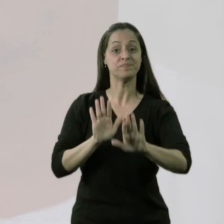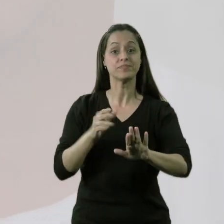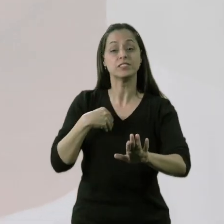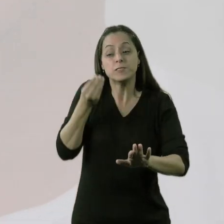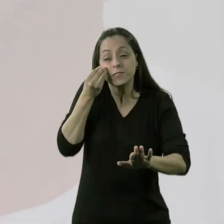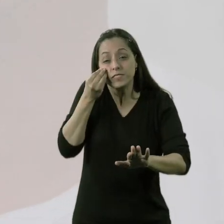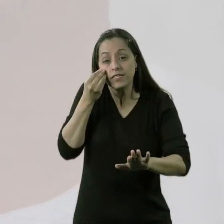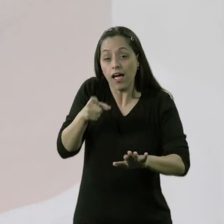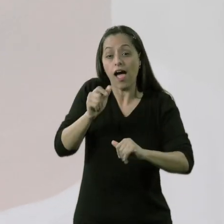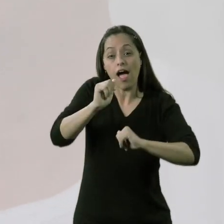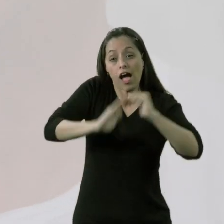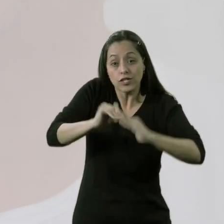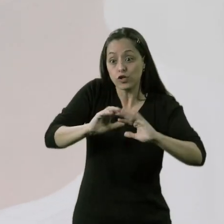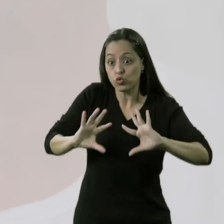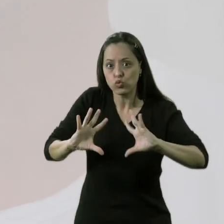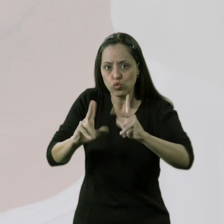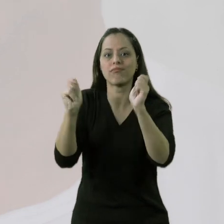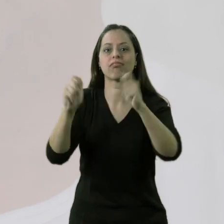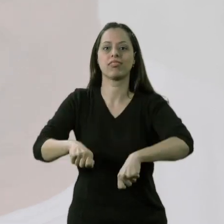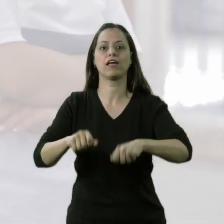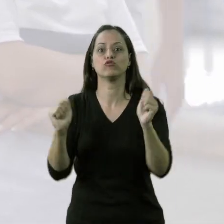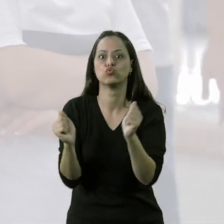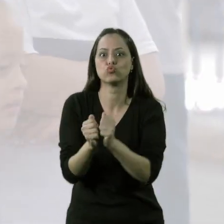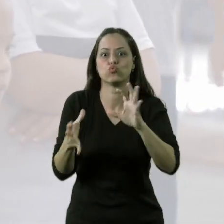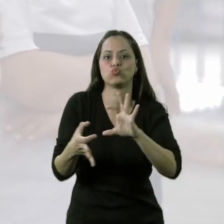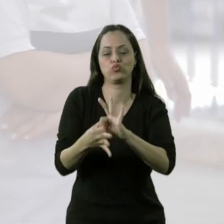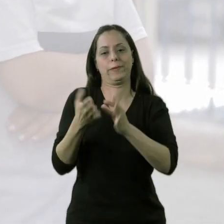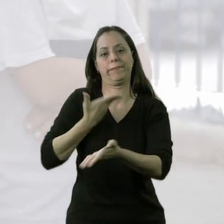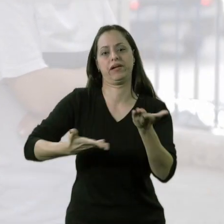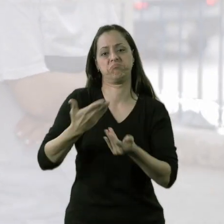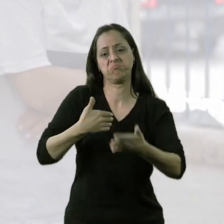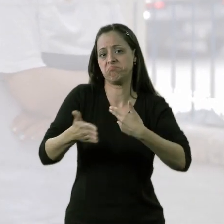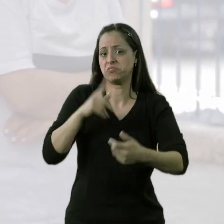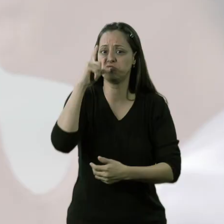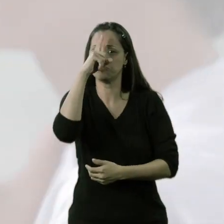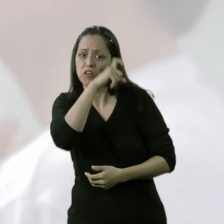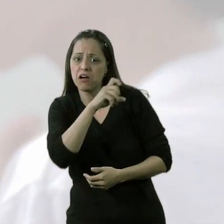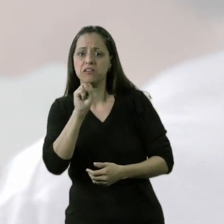Eu queria uma atividade que propiciasse a participação de todos, juntos, independente das dificuldades,